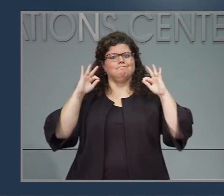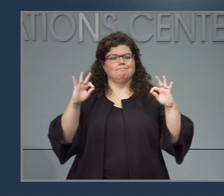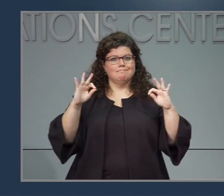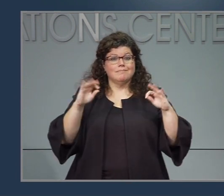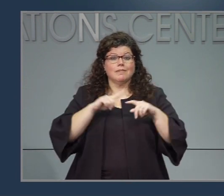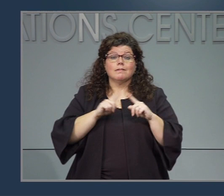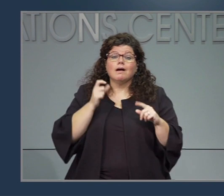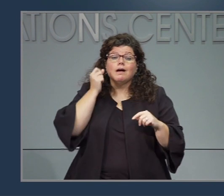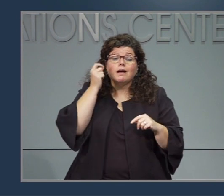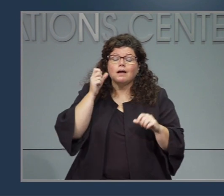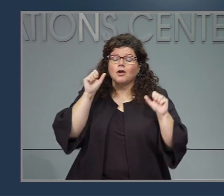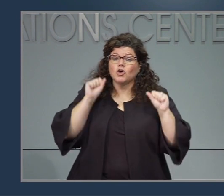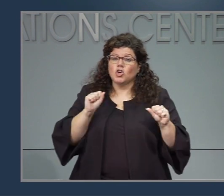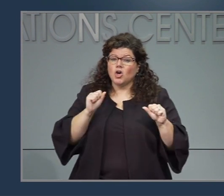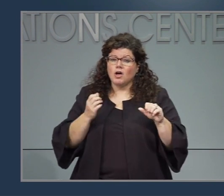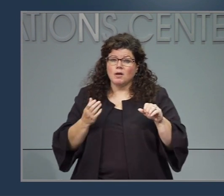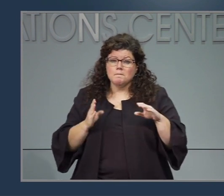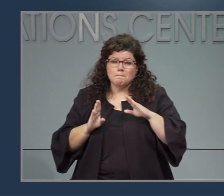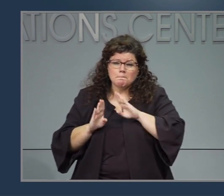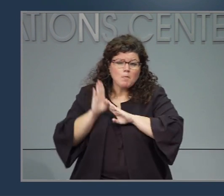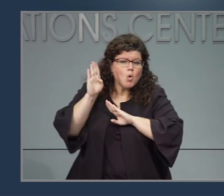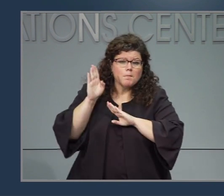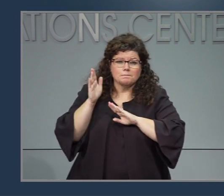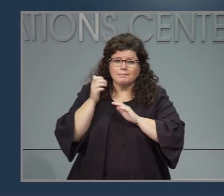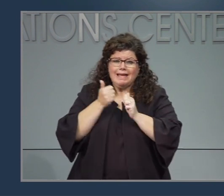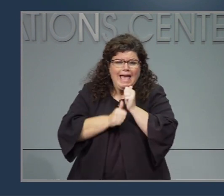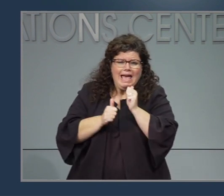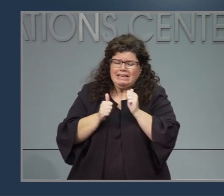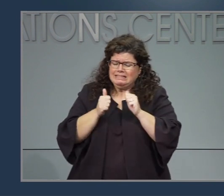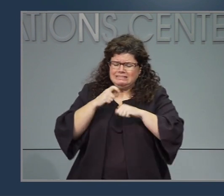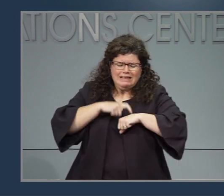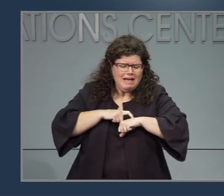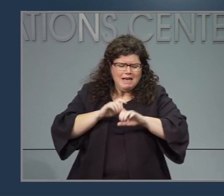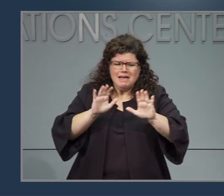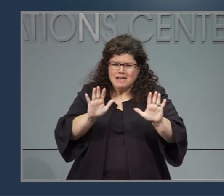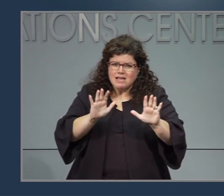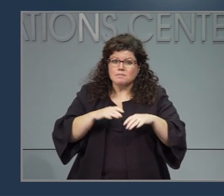espera aquí no podemos dar nada por sentado en todo el país han